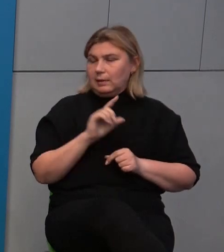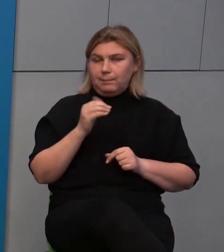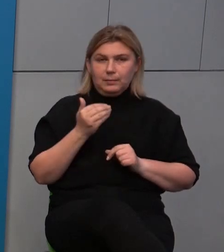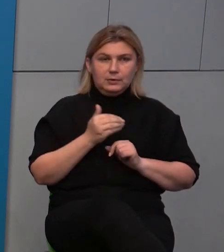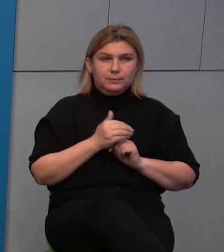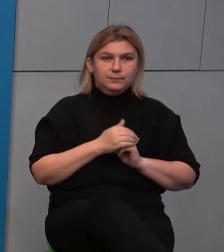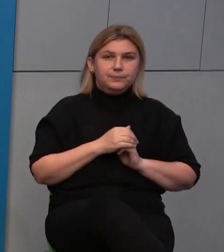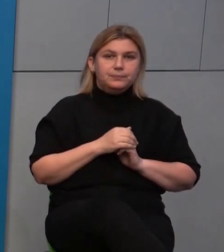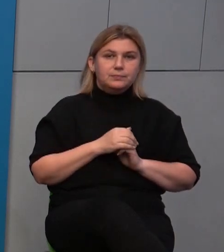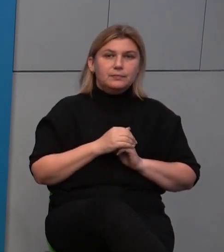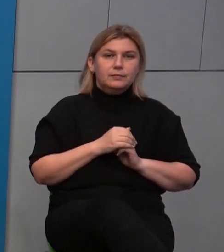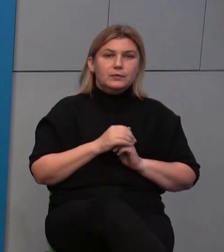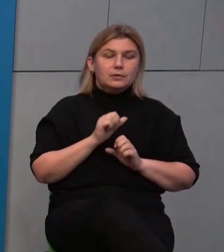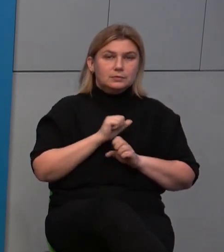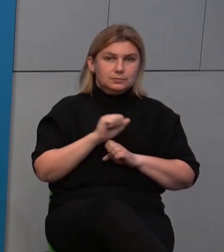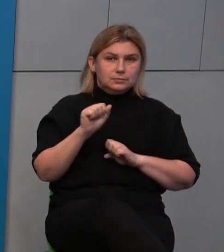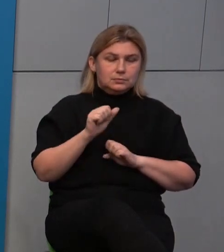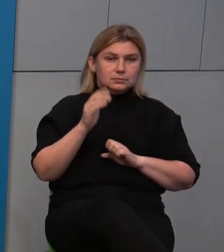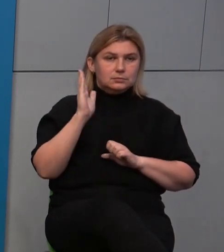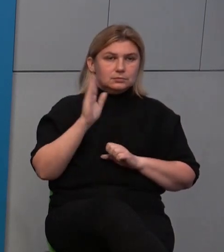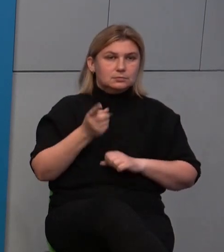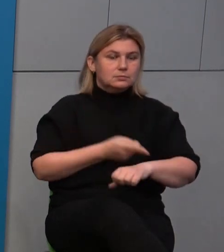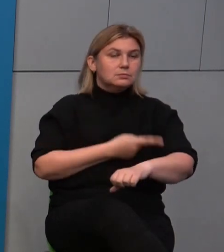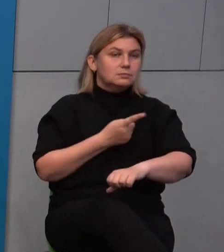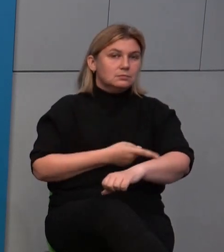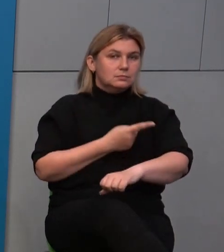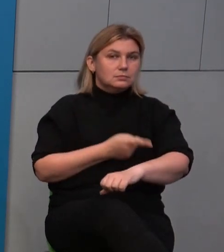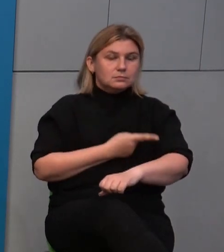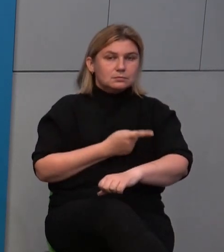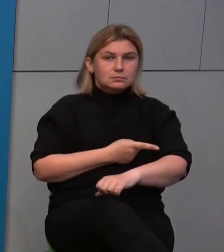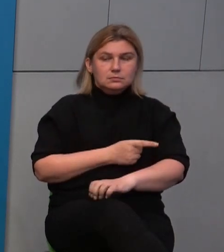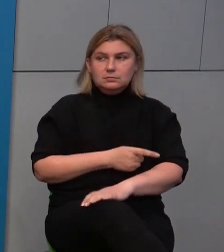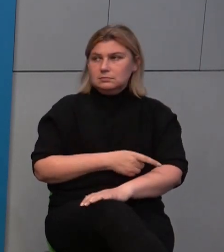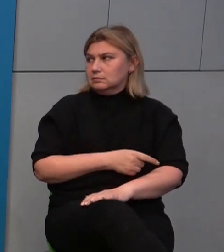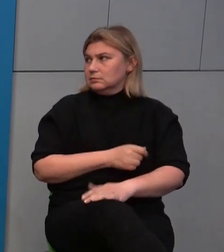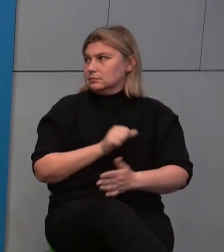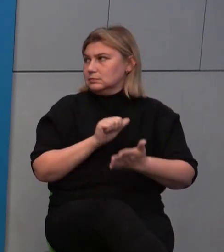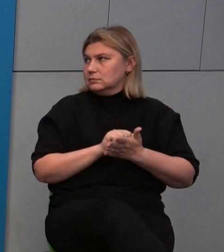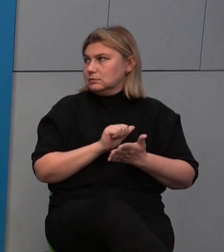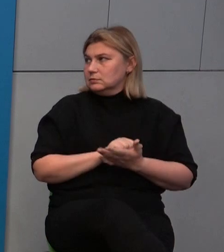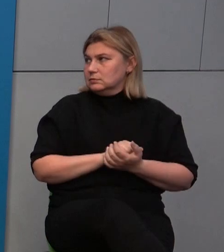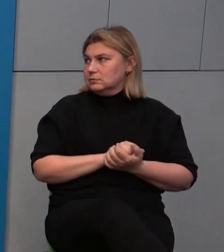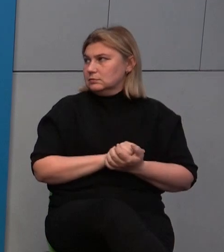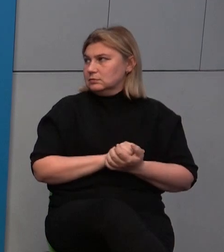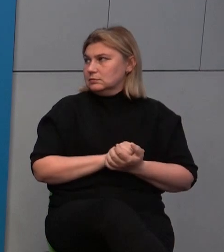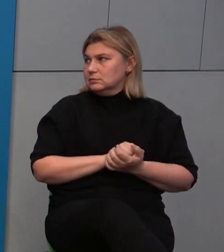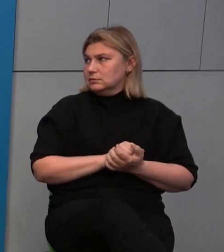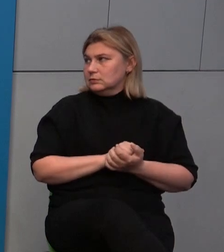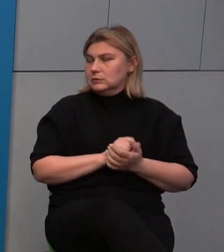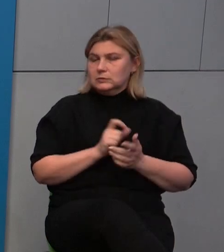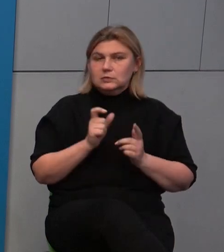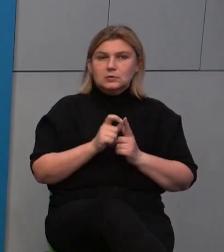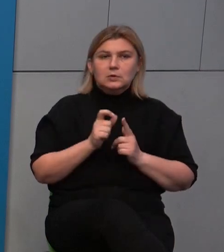ale jest, wyjdzie niedługo, to już jest chyba w druku w Słowo obraz terytoria.